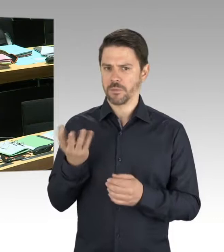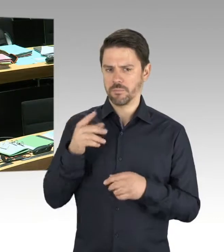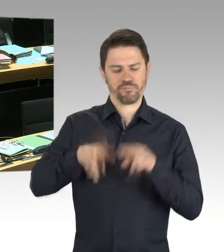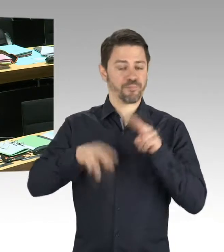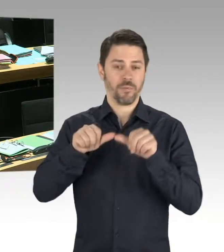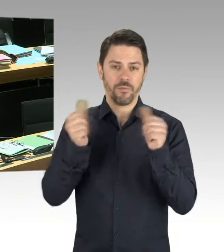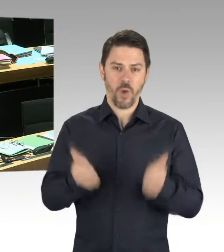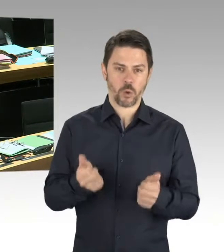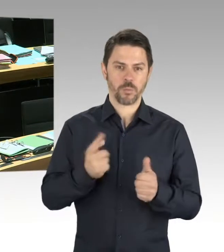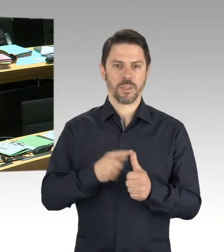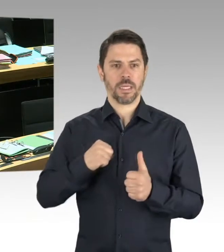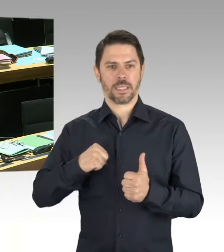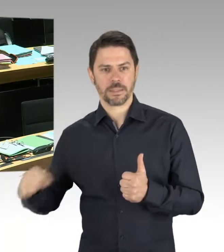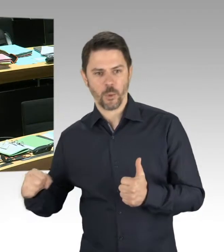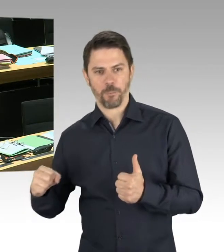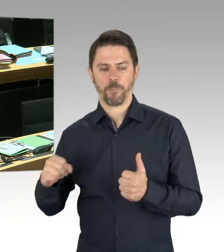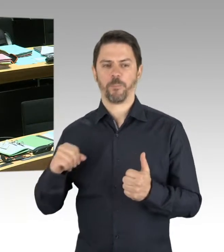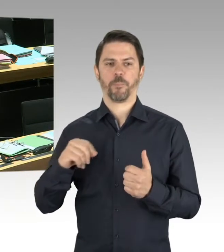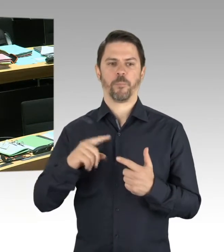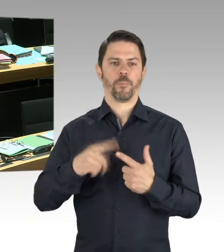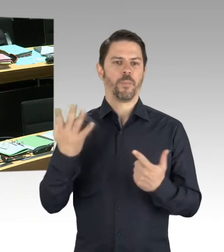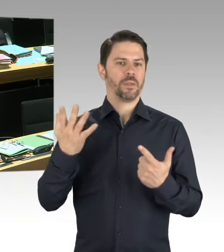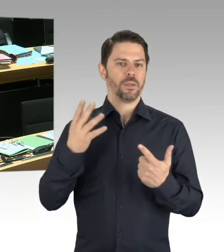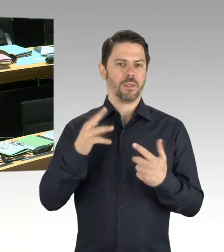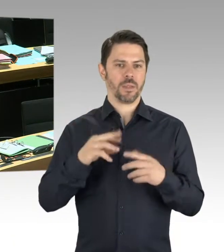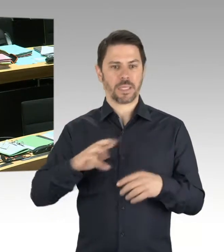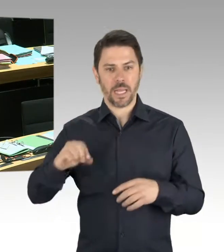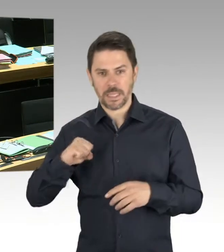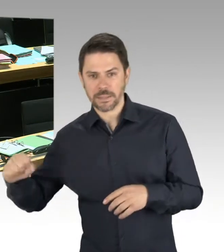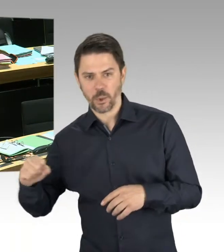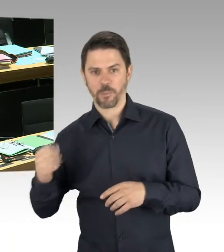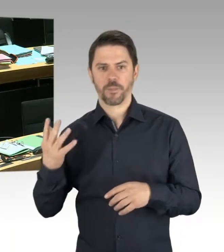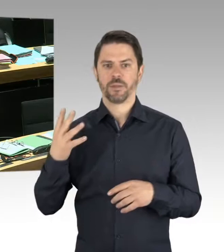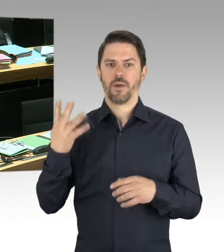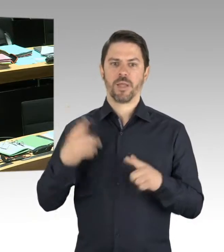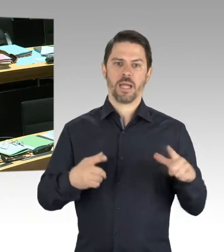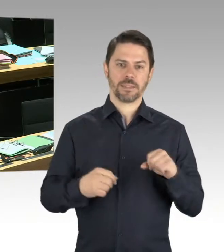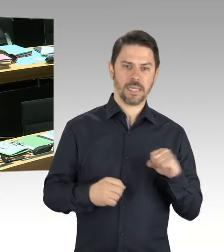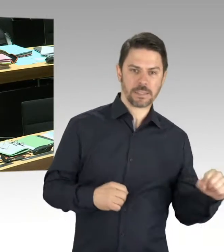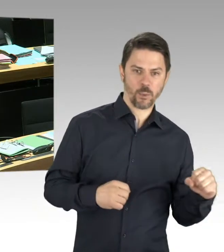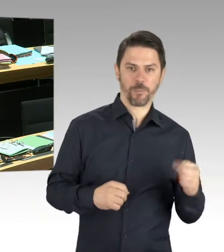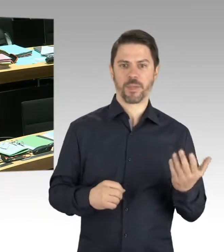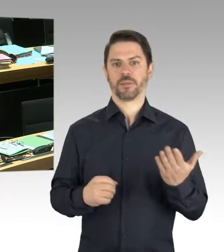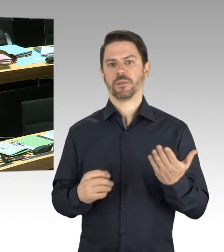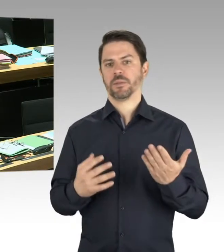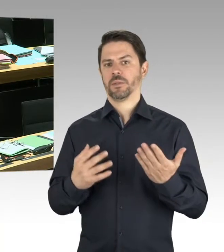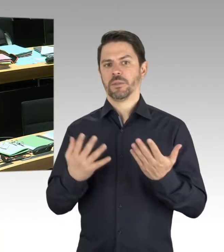und genau zuzuordnen, aus welcher politisch extremistischen Motivation heraus